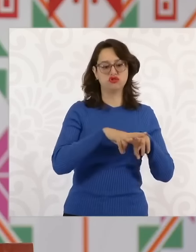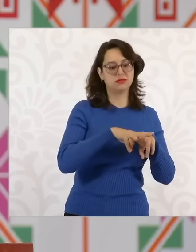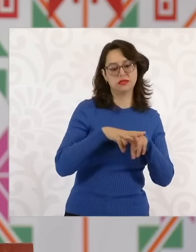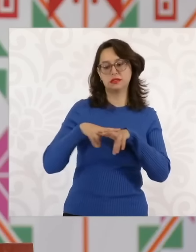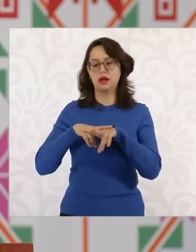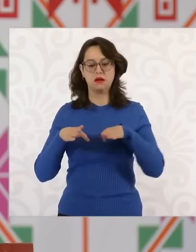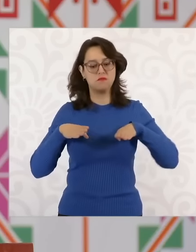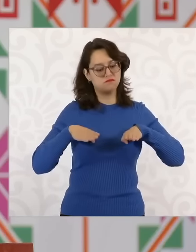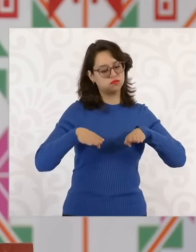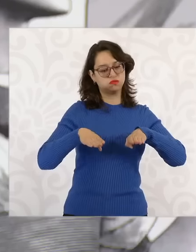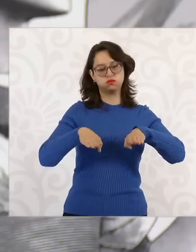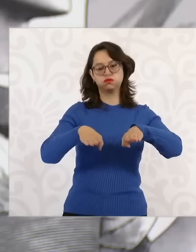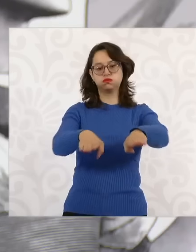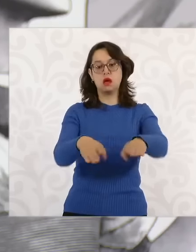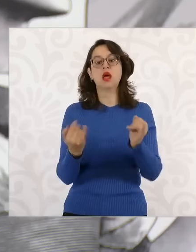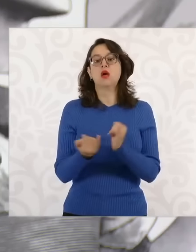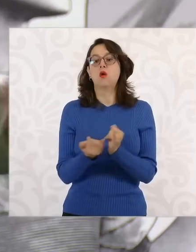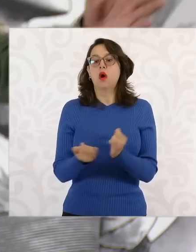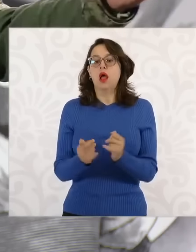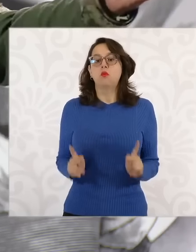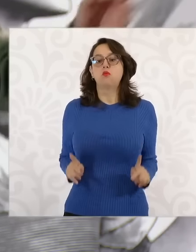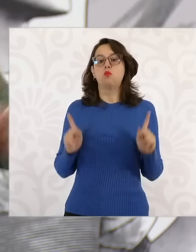construyendo puentes vehiculares para salvar los nuevos trazos ya en el acceso a la ciudad